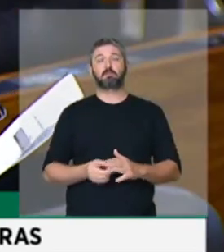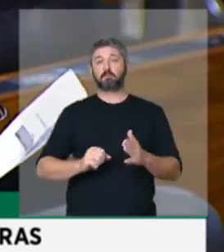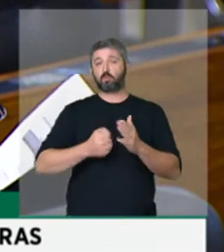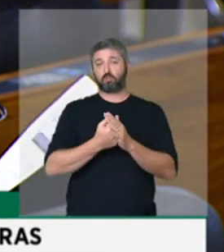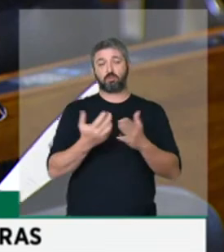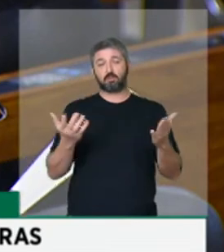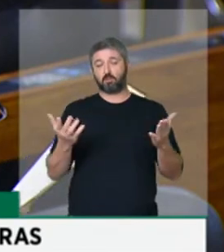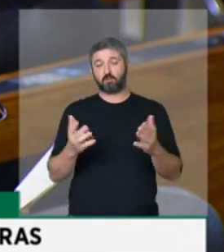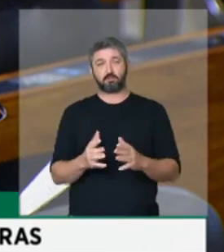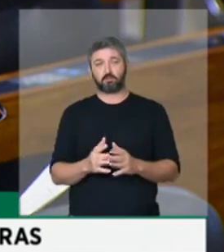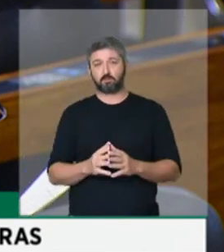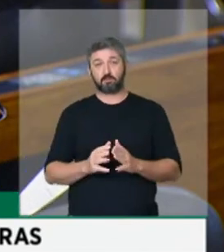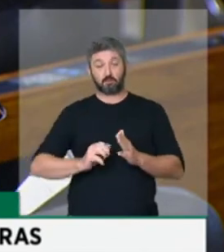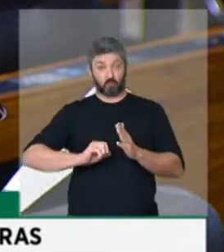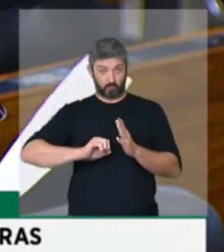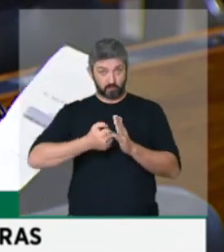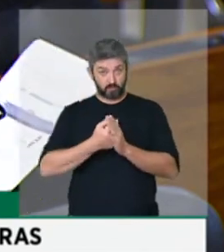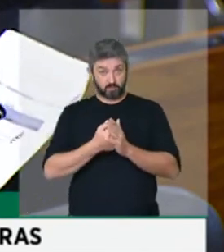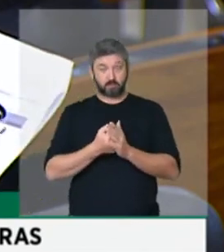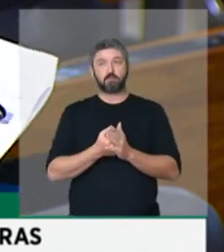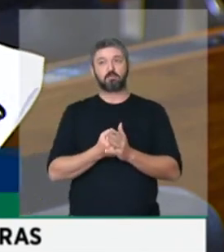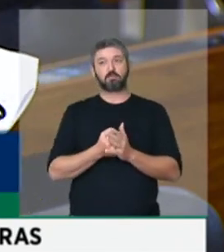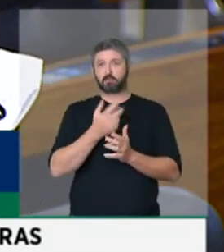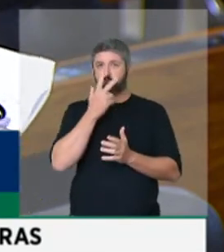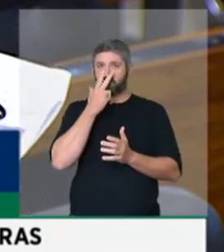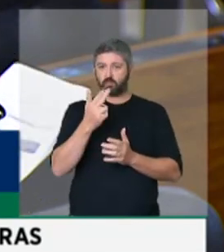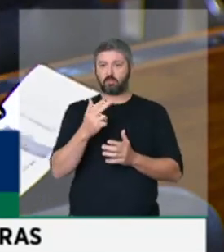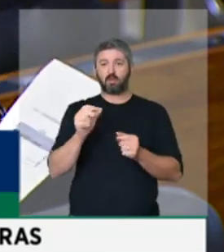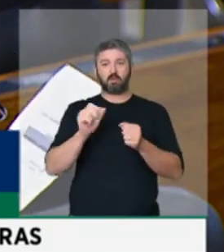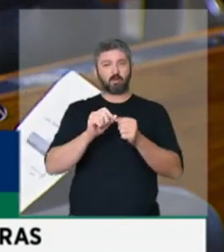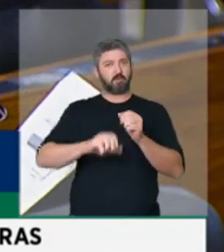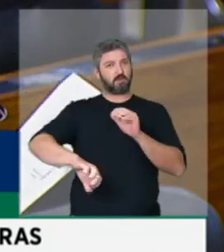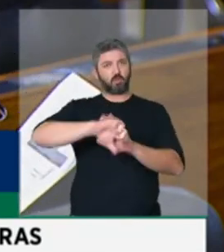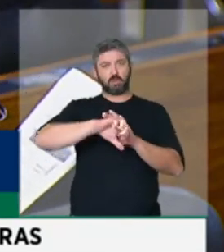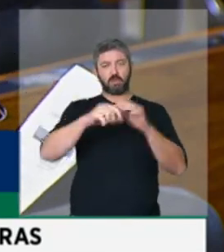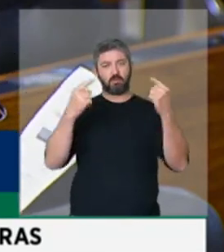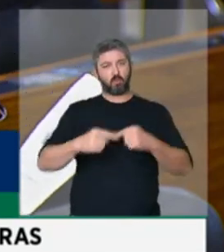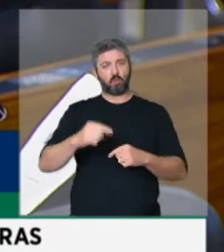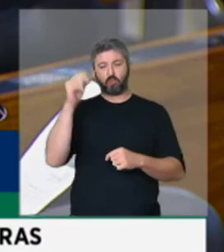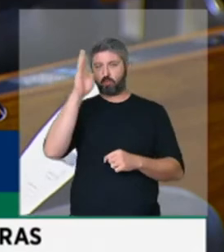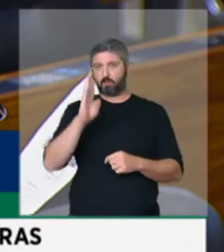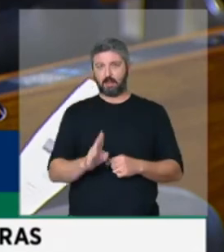SENHORAS DEPUTADAS E AOS SENHORES DEPUTADOS QUE REGISTREM OS SEUS VOTOS NO INFOLEG PARLAMENTAR, ESTÁ INICIADA A VOTAÇÃO. COMO